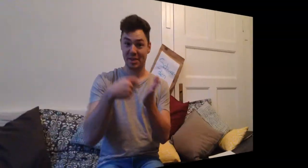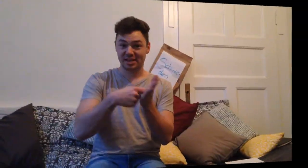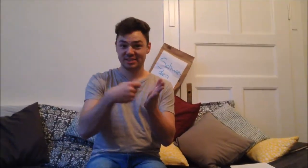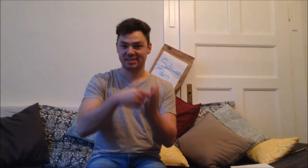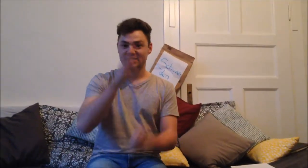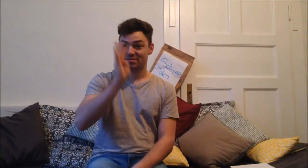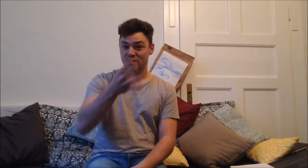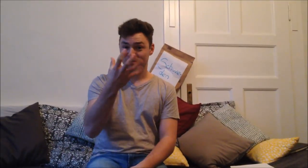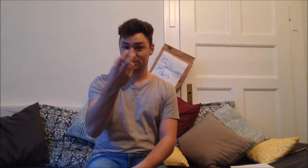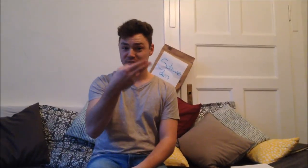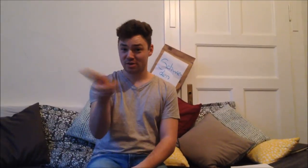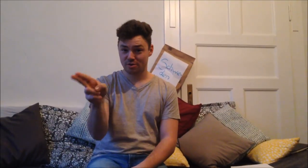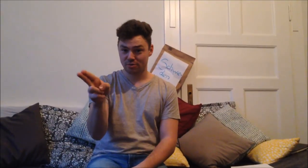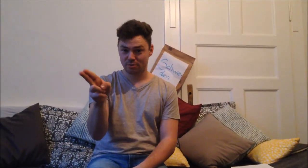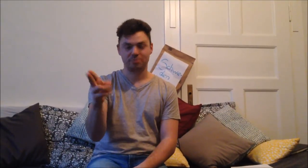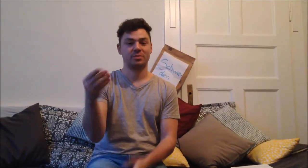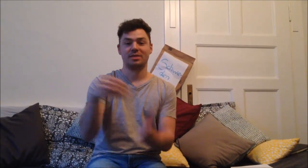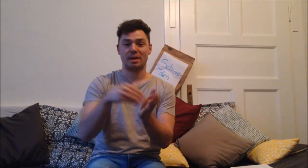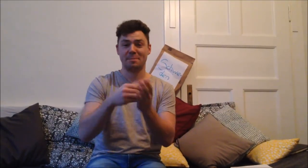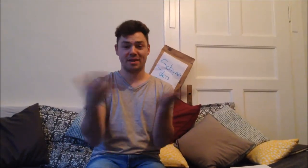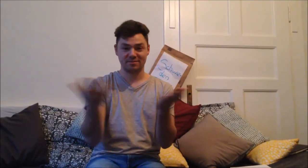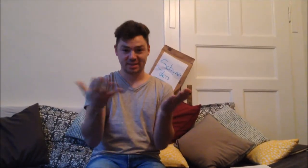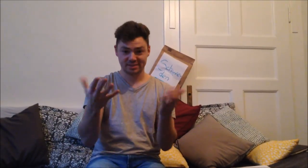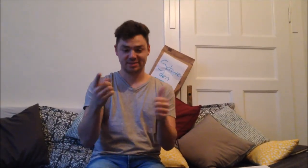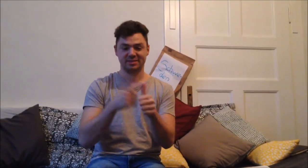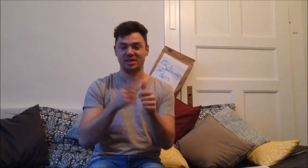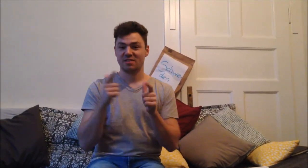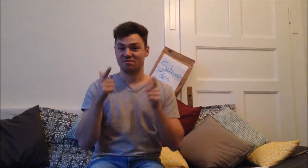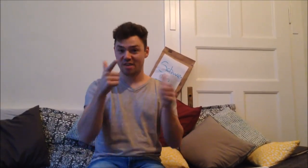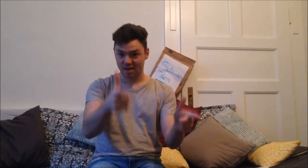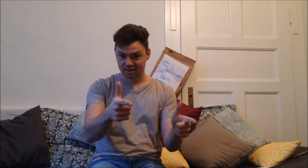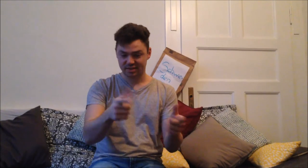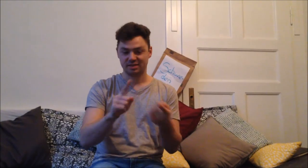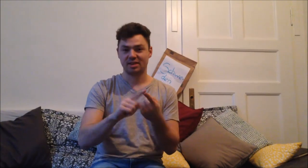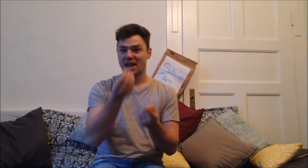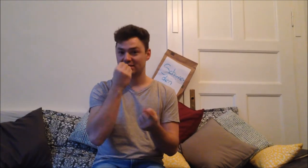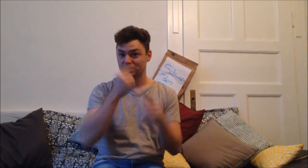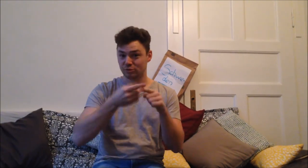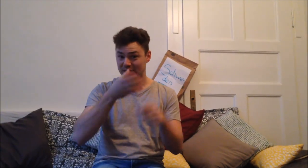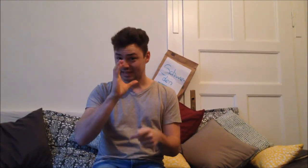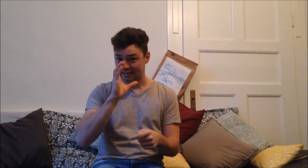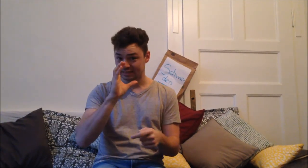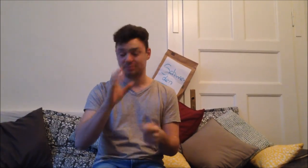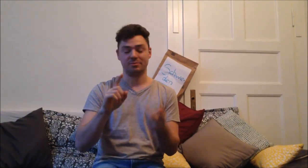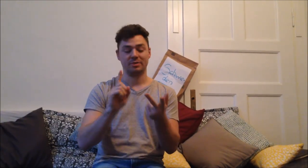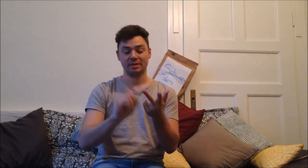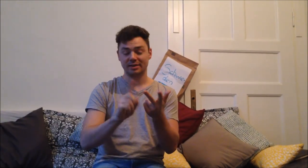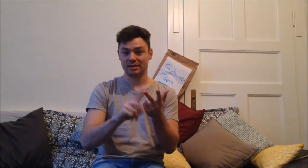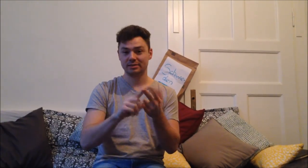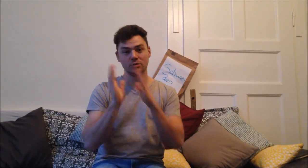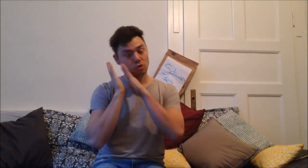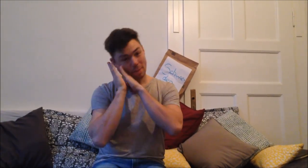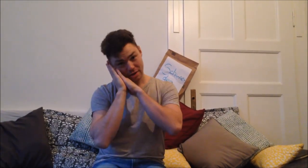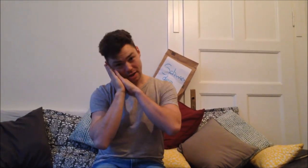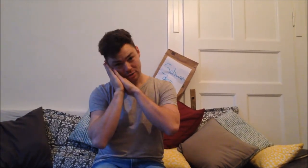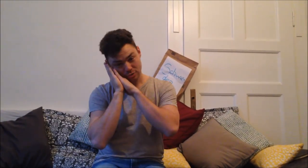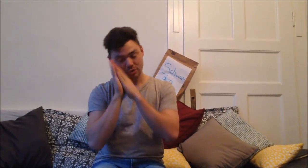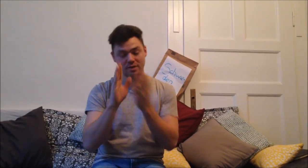Kosten? 450 € Was ist bei dabei? Fahrtkosten, Essen, Trinken, Übernachtung